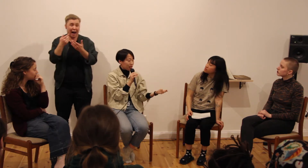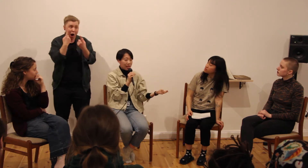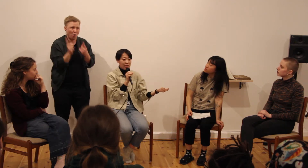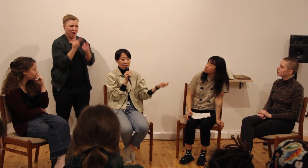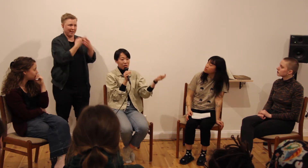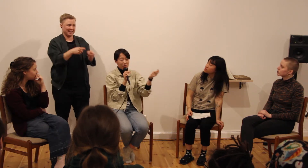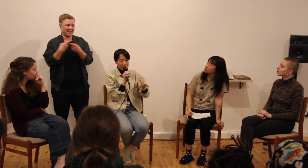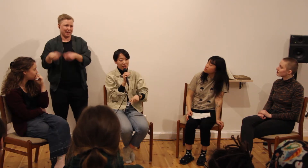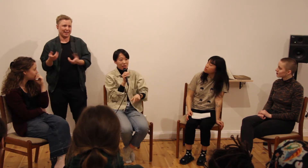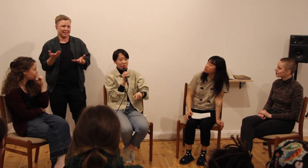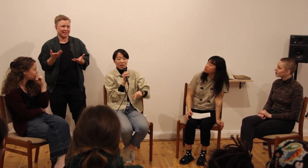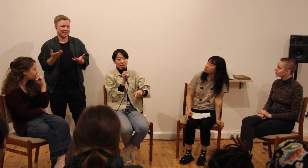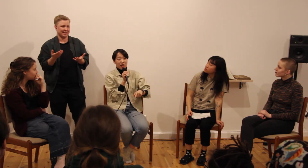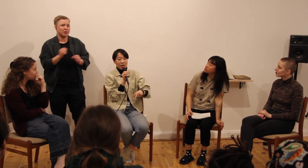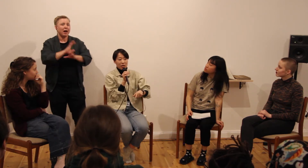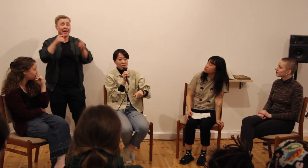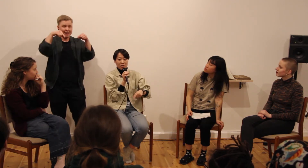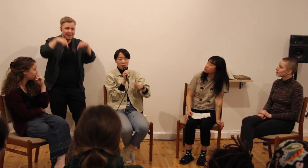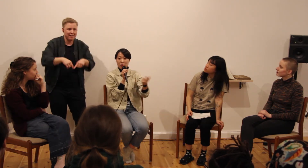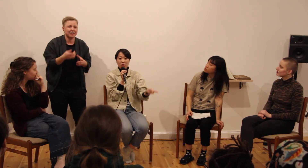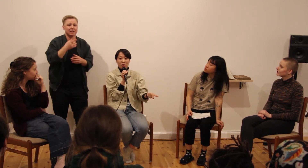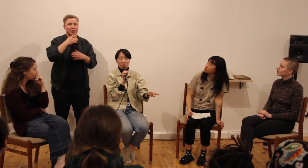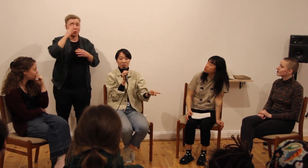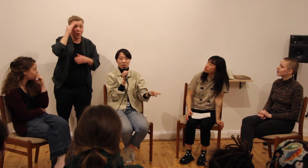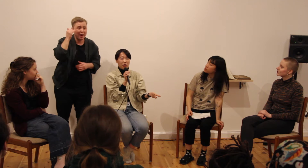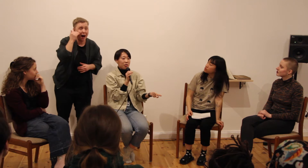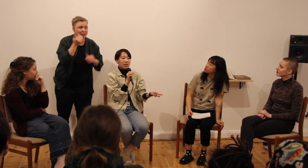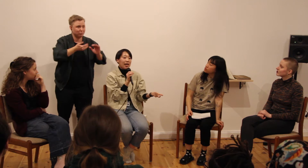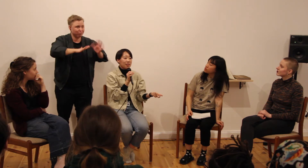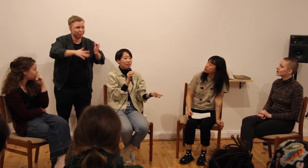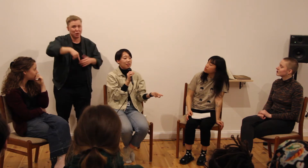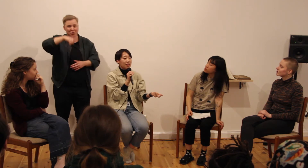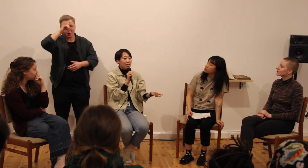Hier haben wir deutsch, koreanisch und zur gleichen Zeit koreanische Gebärdensprache sowie internationale Gebärdensprache.